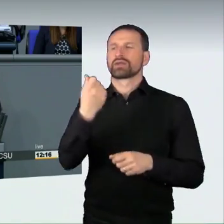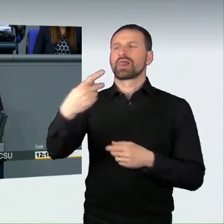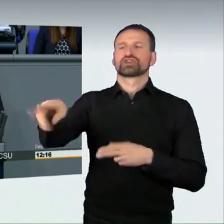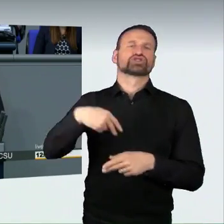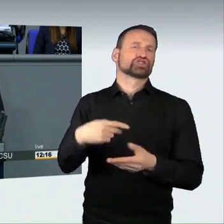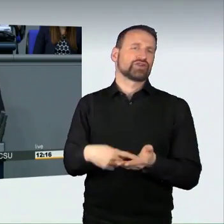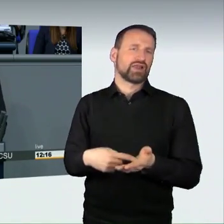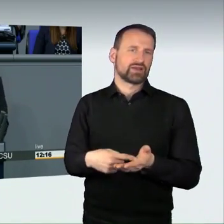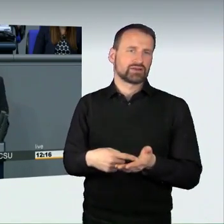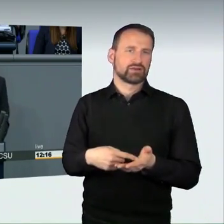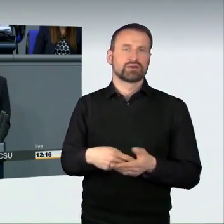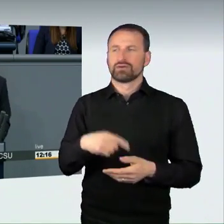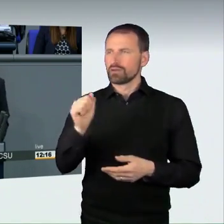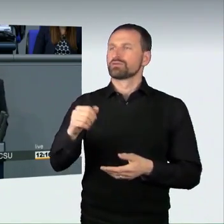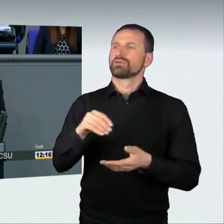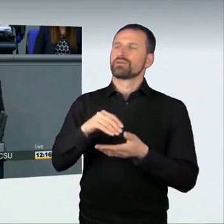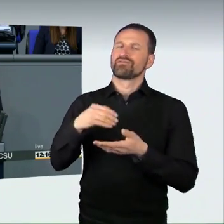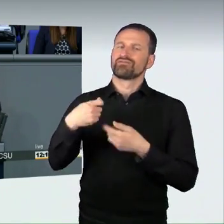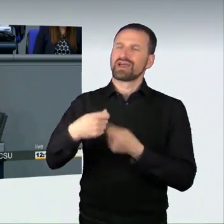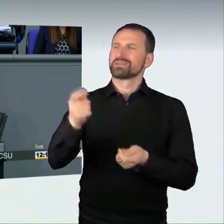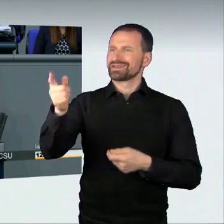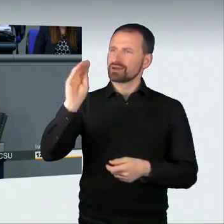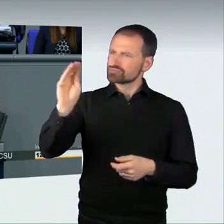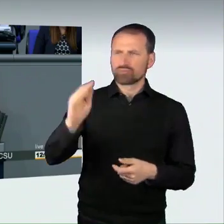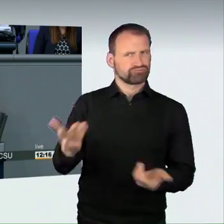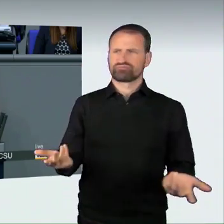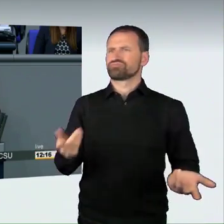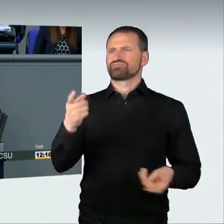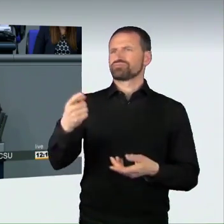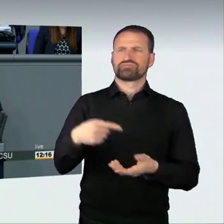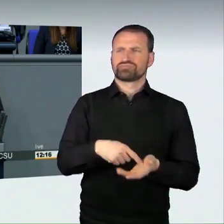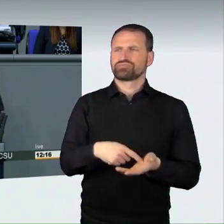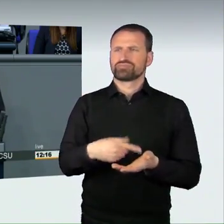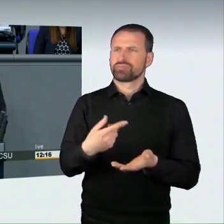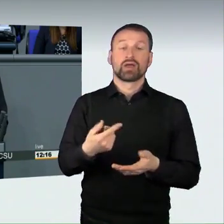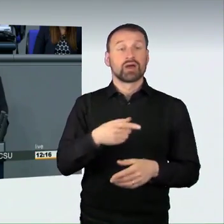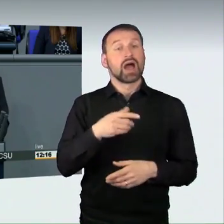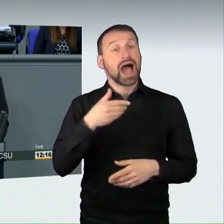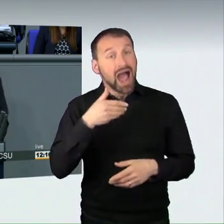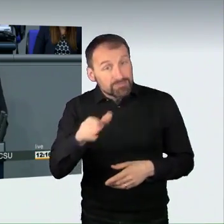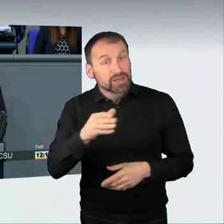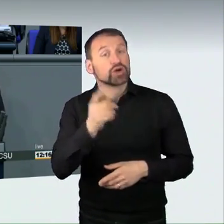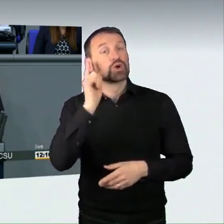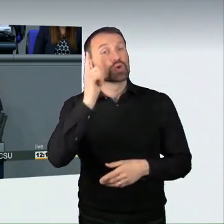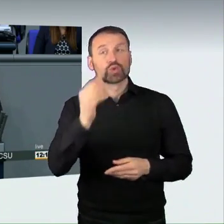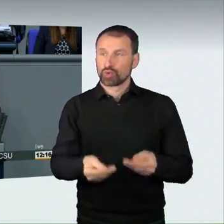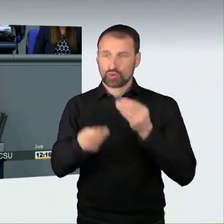Er kann also zum Vermieter sagen: Ich habe zu viel gezahlt; bitte zahle mir das zurück. (Zwischenruf): Aber erst ab Widerspruch, Herr Luczak! (Sprecherwechsel): Ab der Rüge, Frau Kollegin. Und was ist jetzt der Sinn